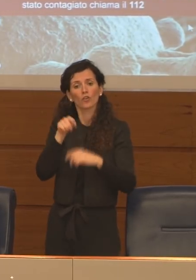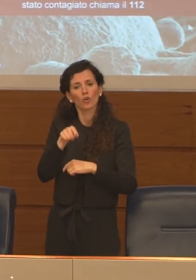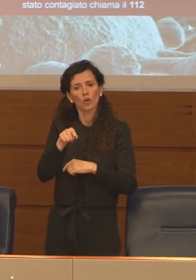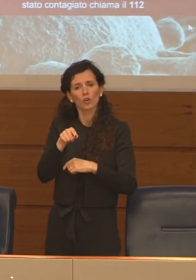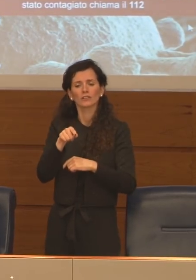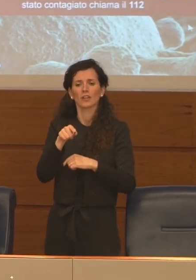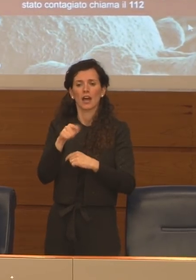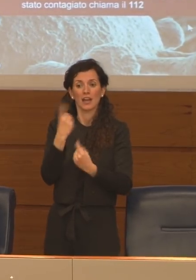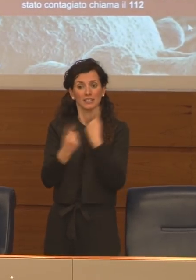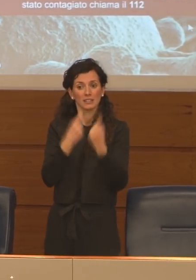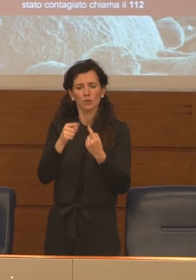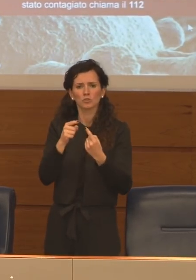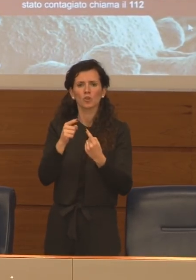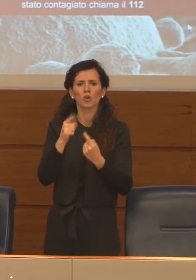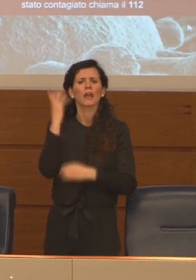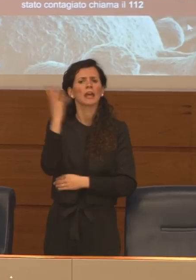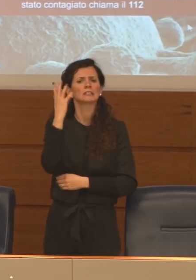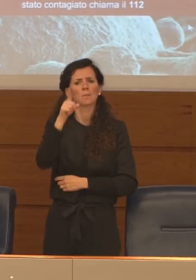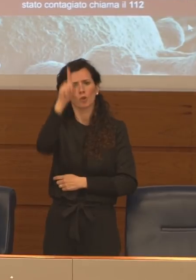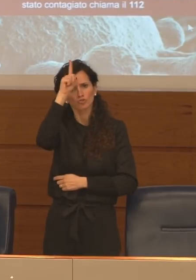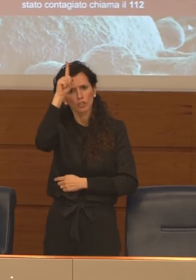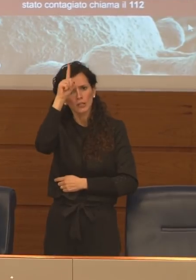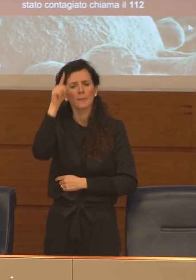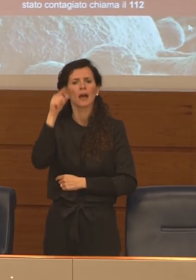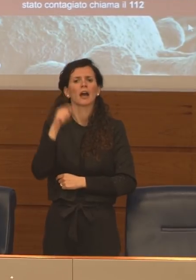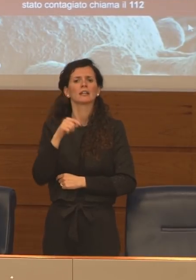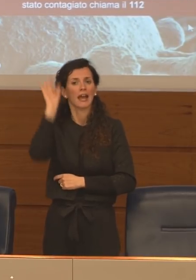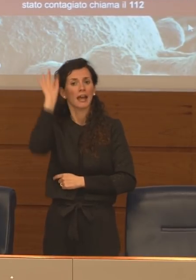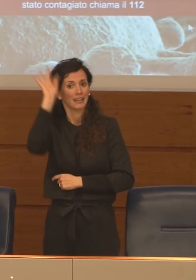mi riferisco in particolare a UK,